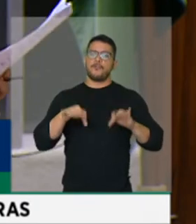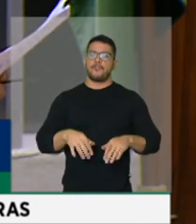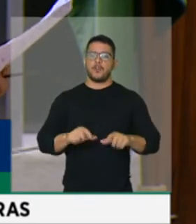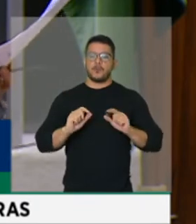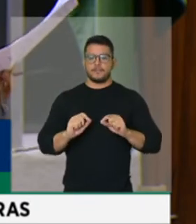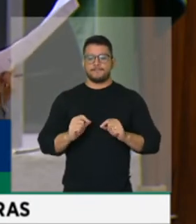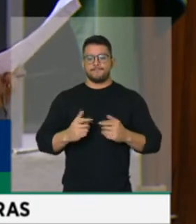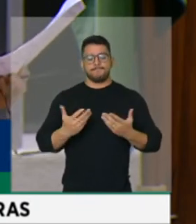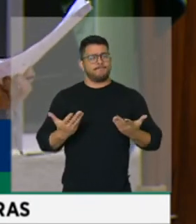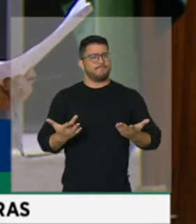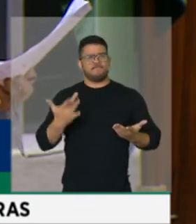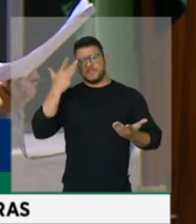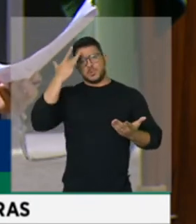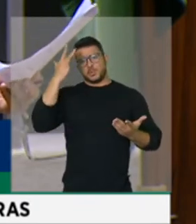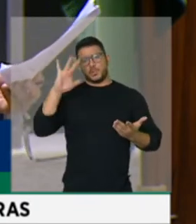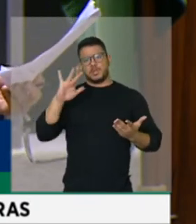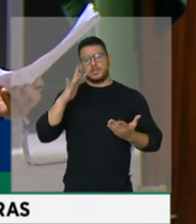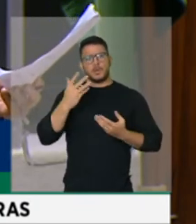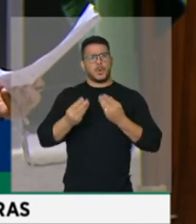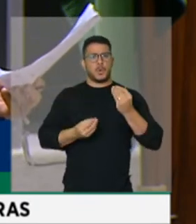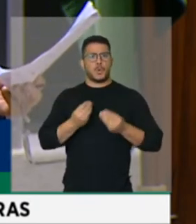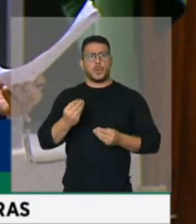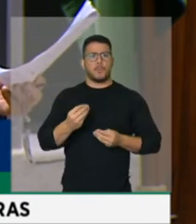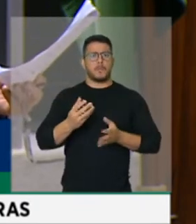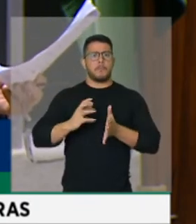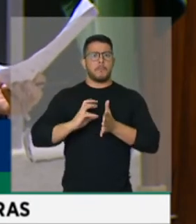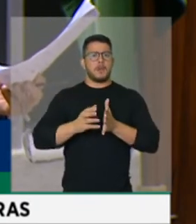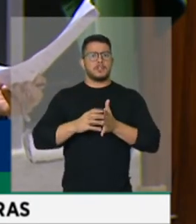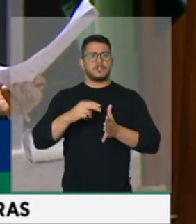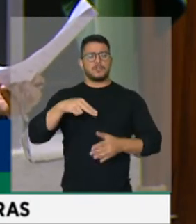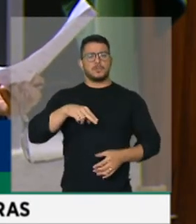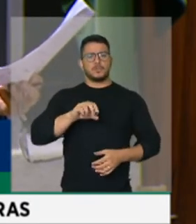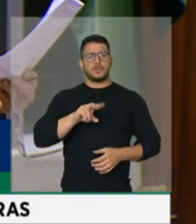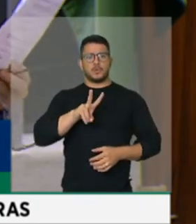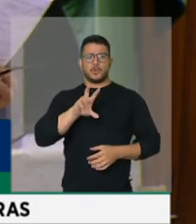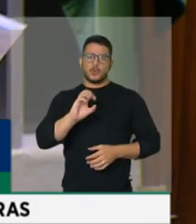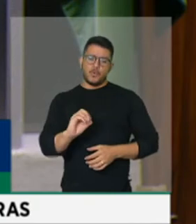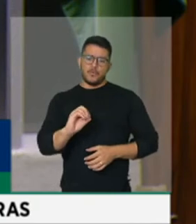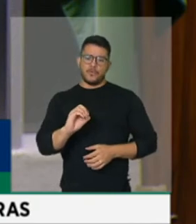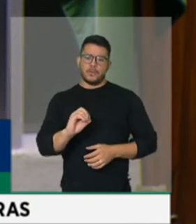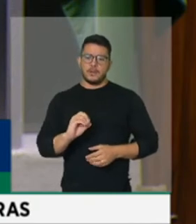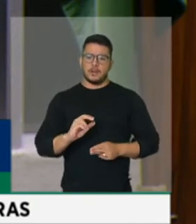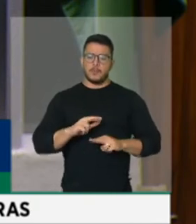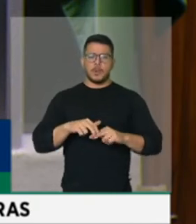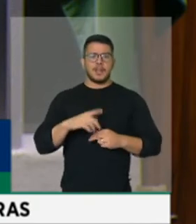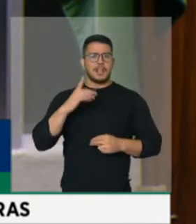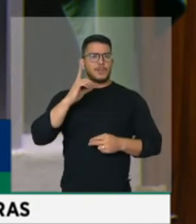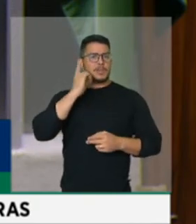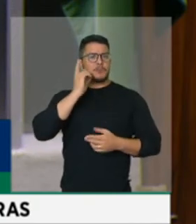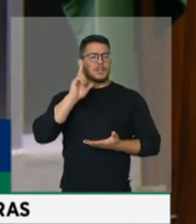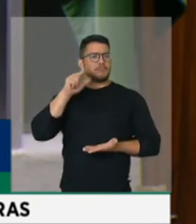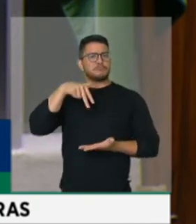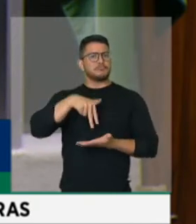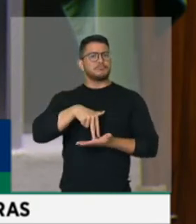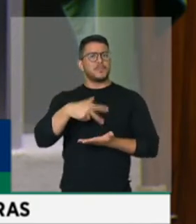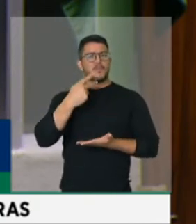QUE SE COMPORTA DE FORMA HONESTA, DECENTE... PREOCUPADA COM AS FINANÇAS DO NOSSO PAÍ S. PORTANTO, SENHOR PRESIDENTE, EU CONCLUO AS MINHAS PALAVRAS DIZENDO QUE,